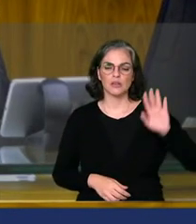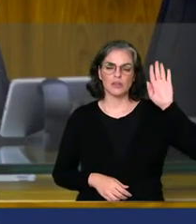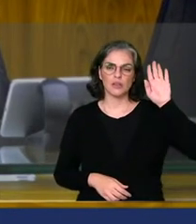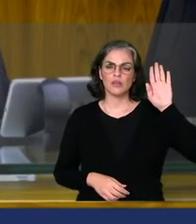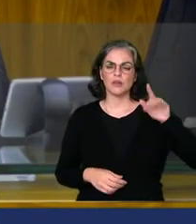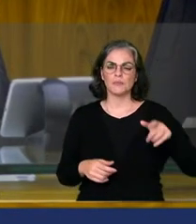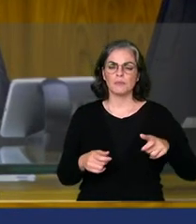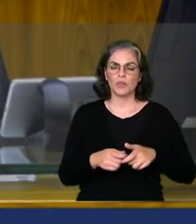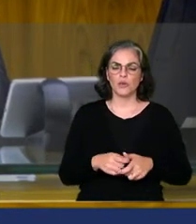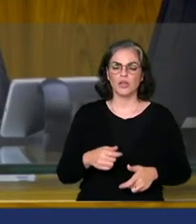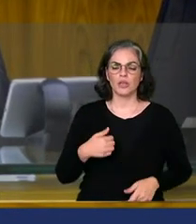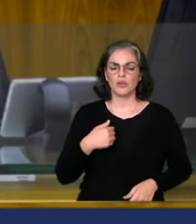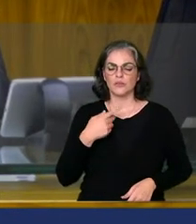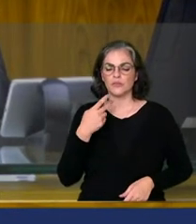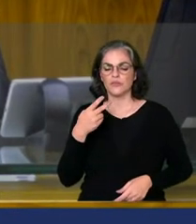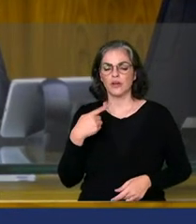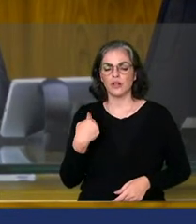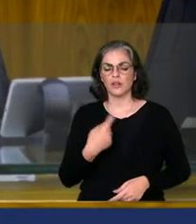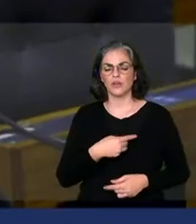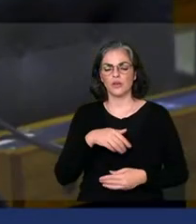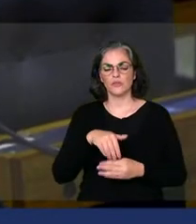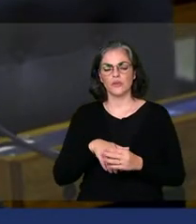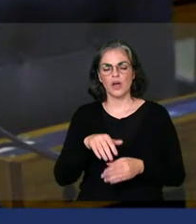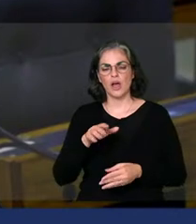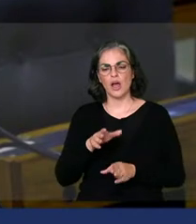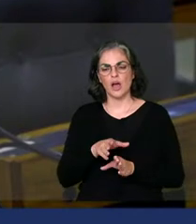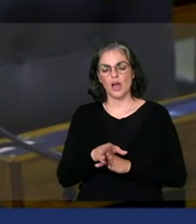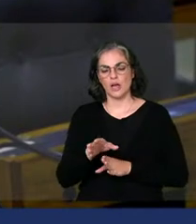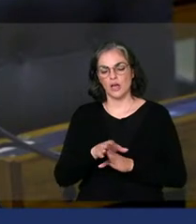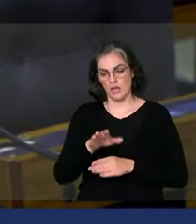O, SENHOR PRESIDENTE. -- [DEPUTADO]: MINORIA, EU QUERO ENCAMINHAR FAVORÁVEL, PARABENIZR TAMBÉM